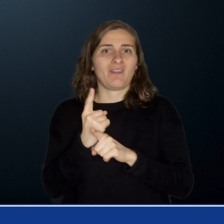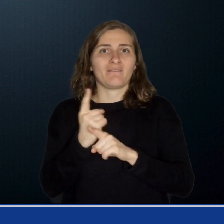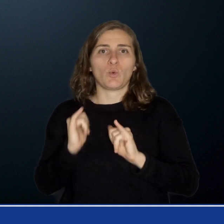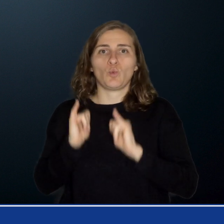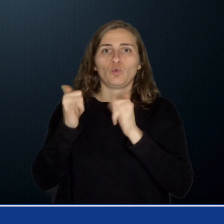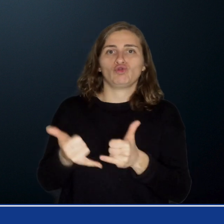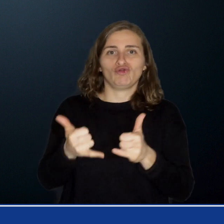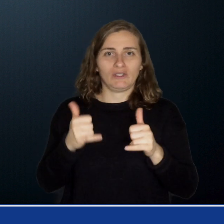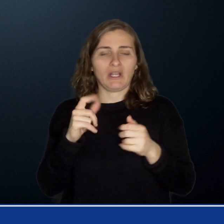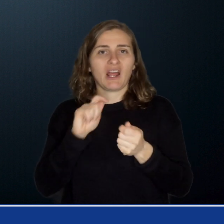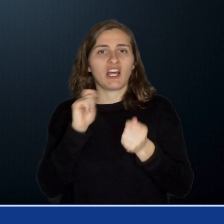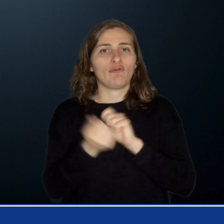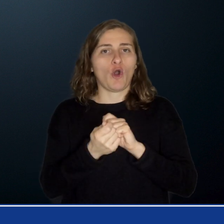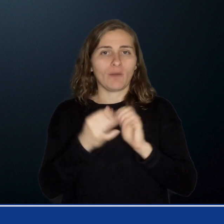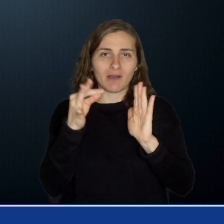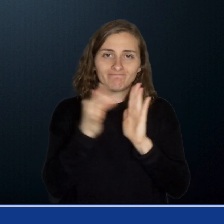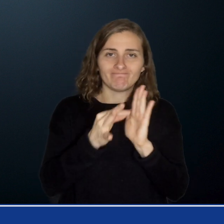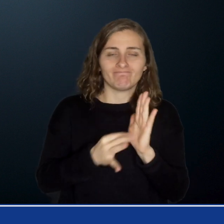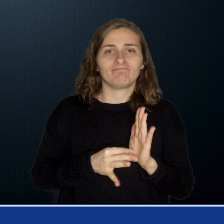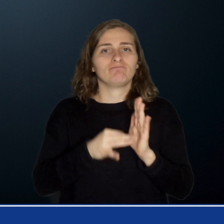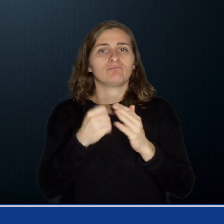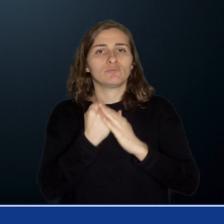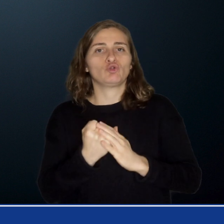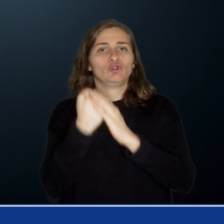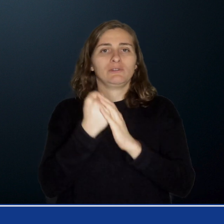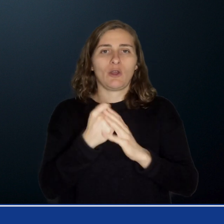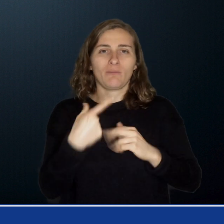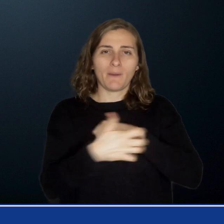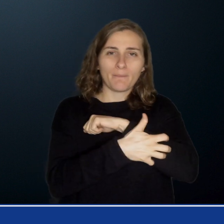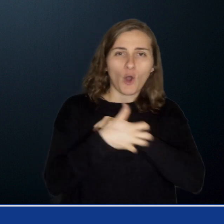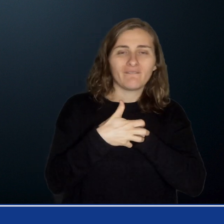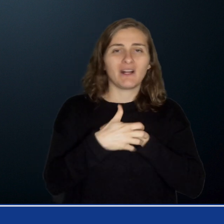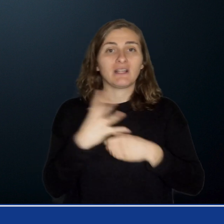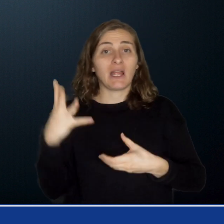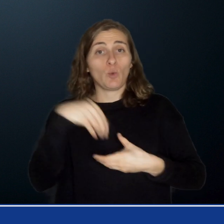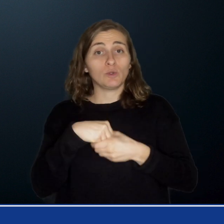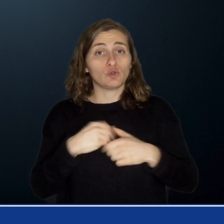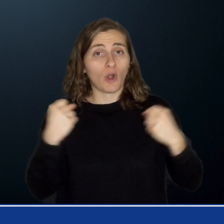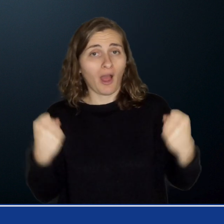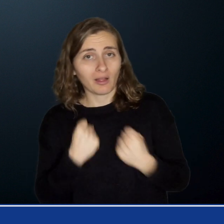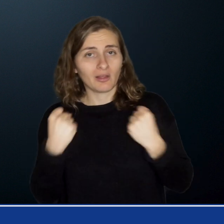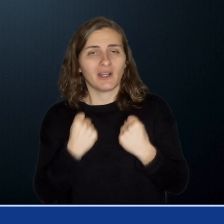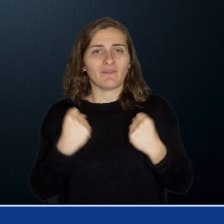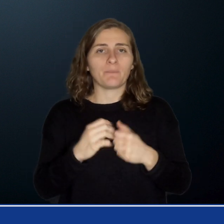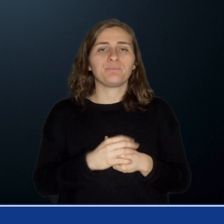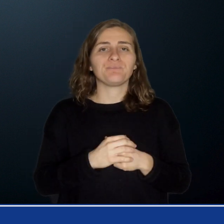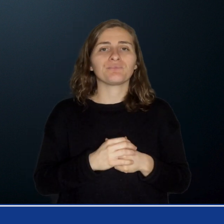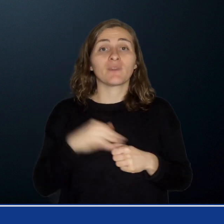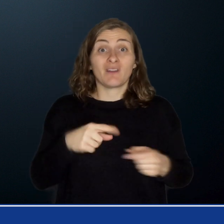In attesa di una riforma generale delle misure di sostegno alla povertà ed inclusione attiva,